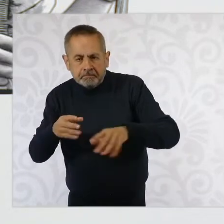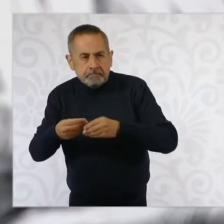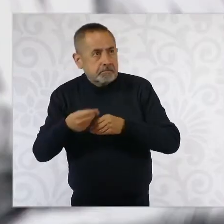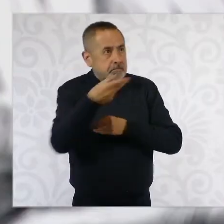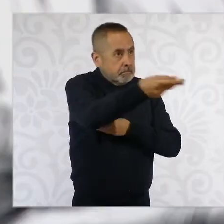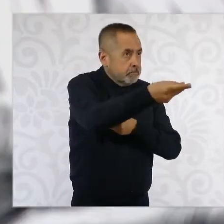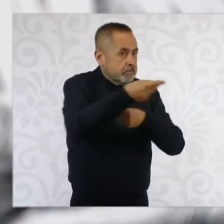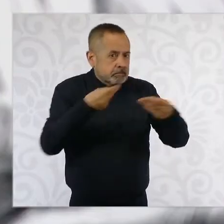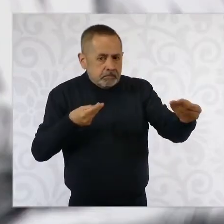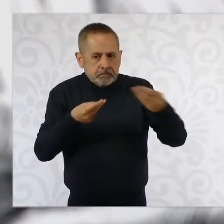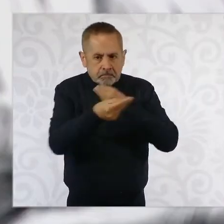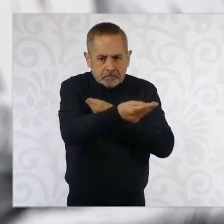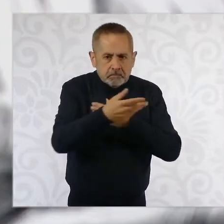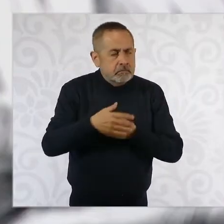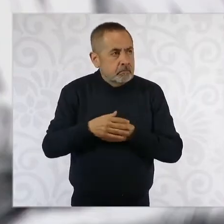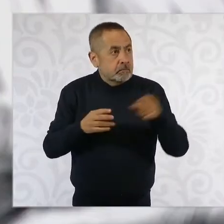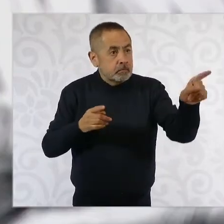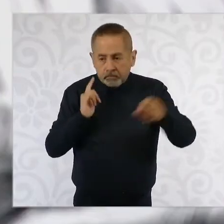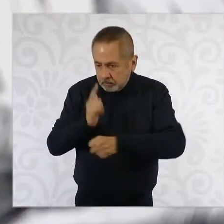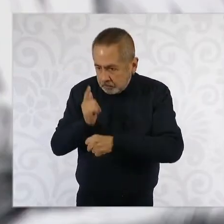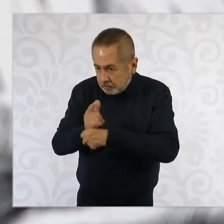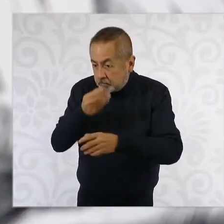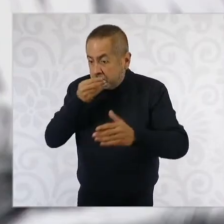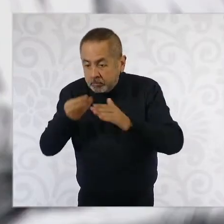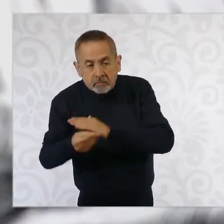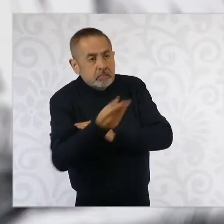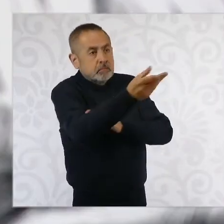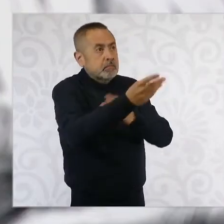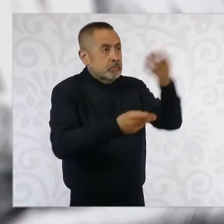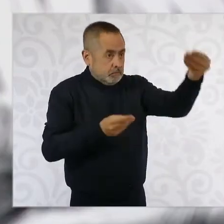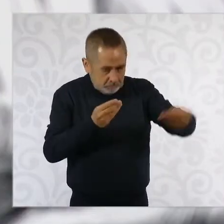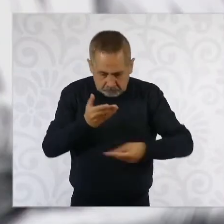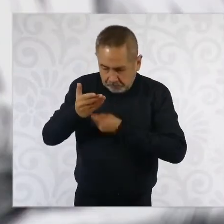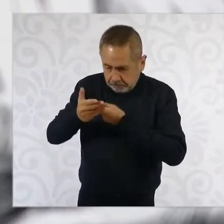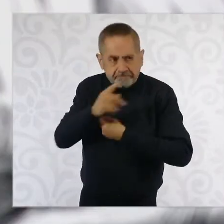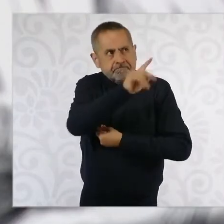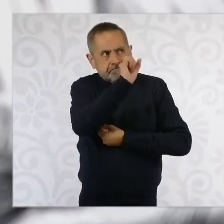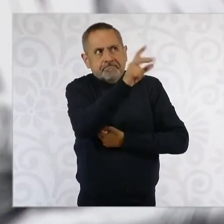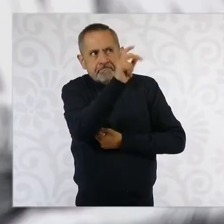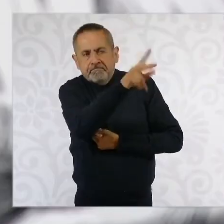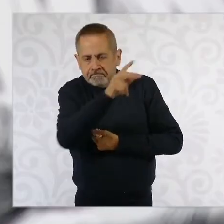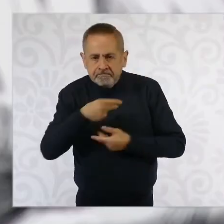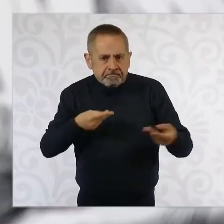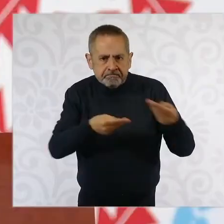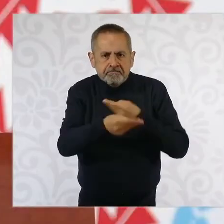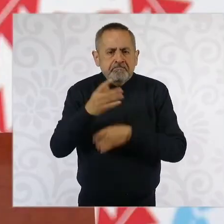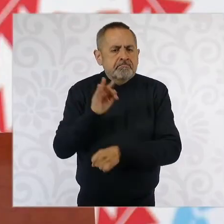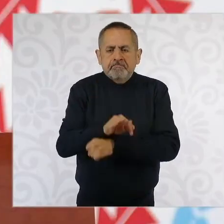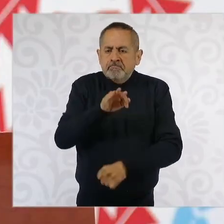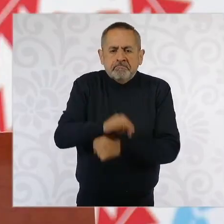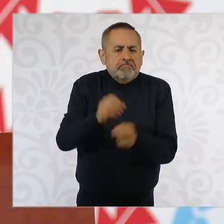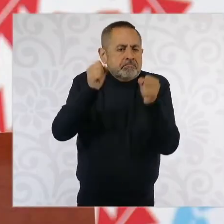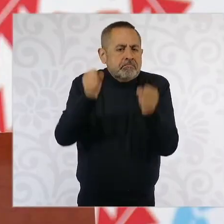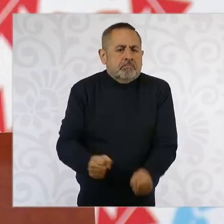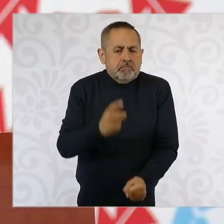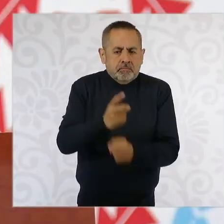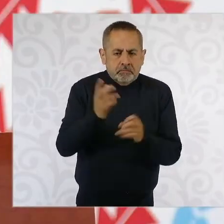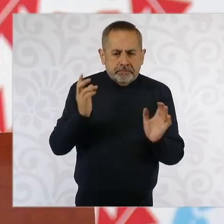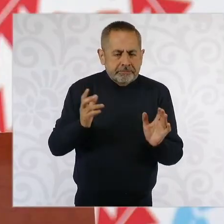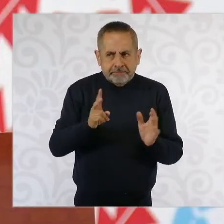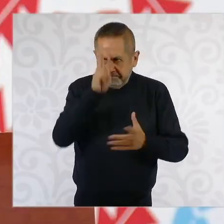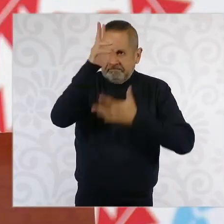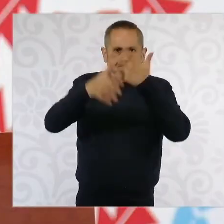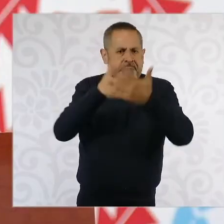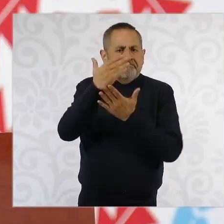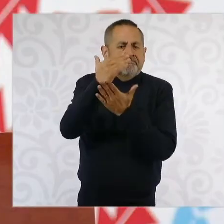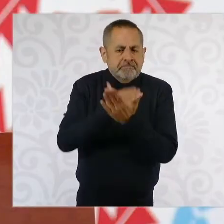trabajo conjunto para poder atender la inseguridad que se vive en México y la violencia Pero de eso a